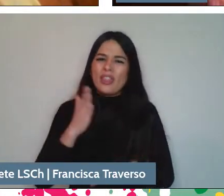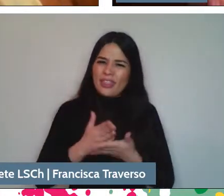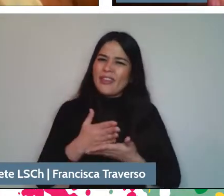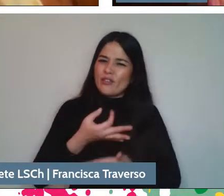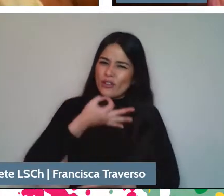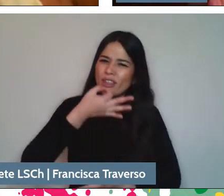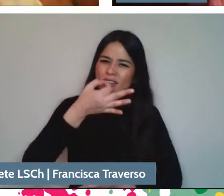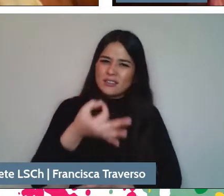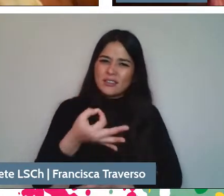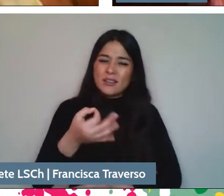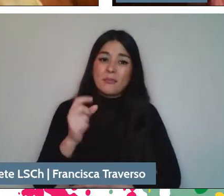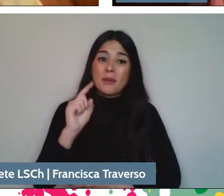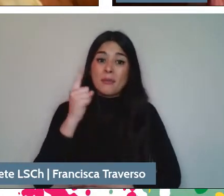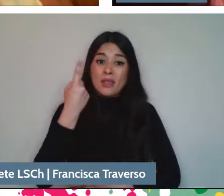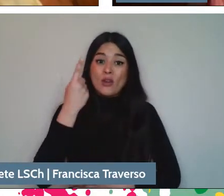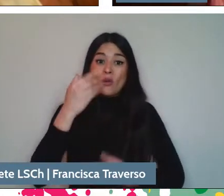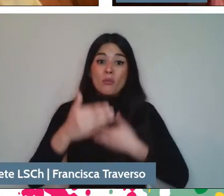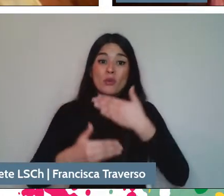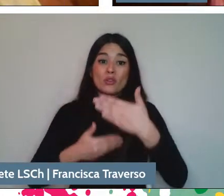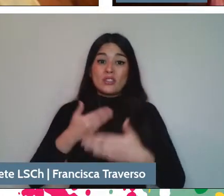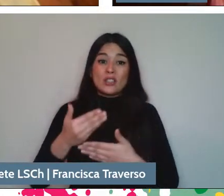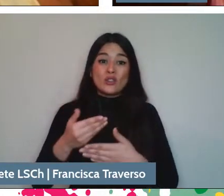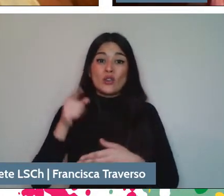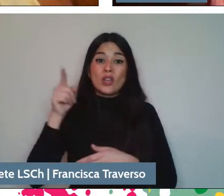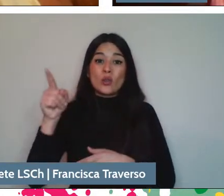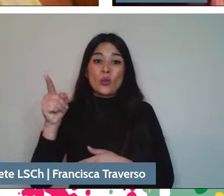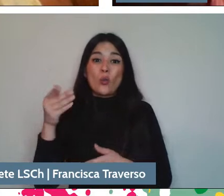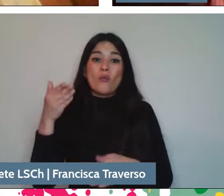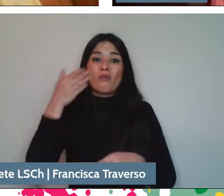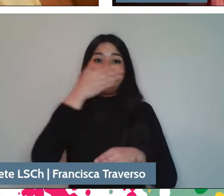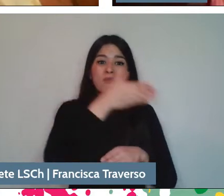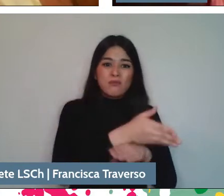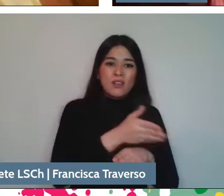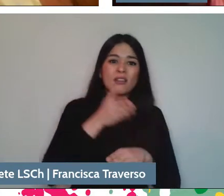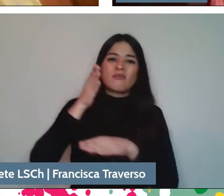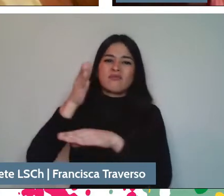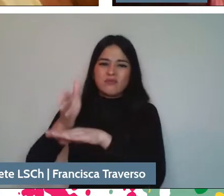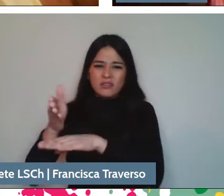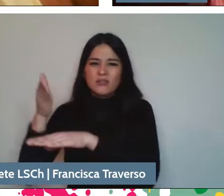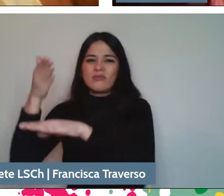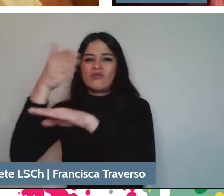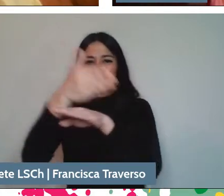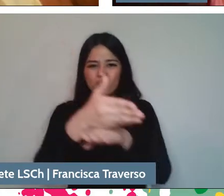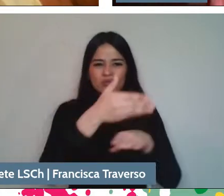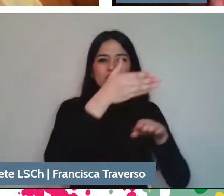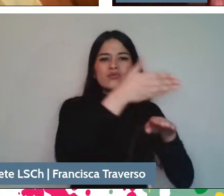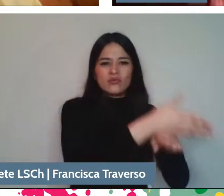Primero, este proceso de nomadismo como para ti significa algo que también es la pérdida de muchas obras